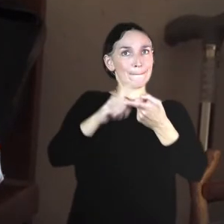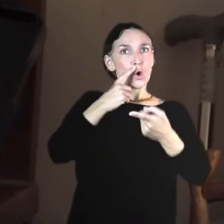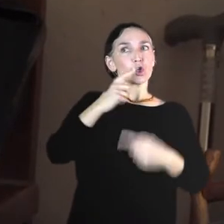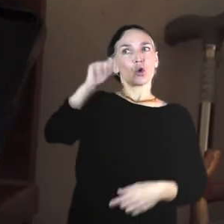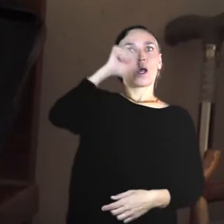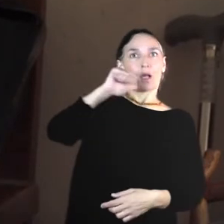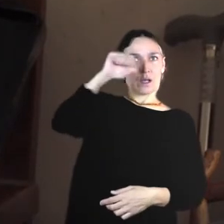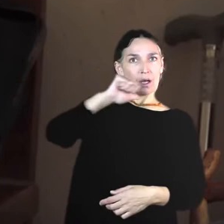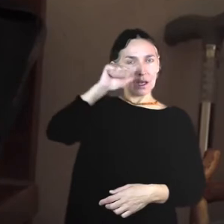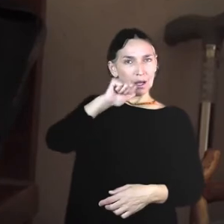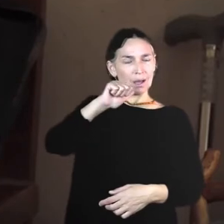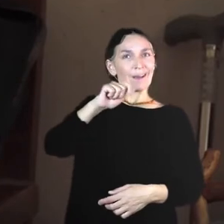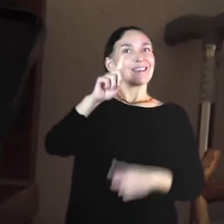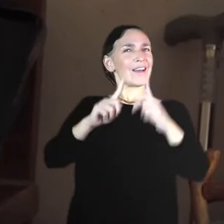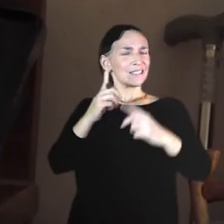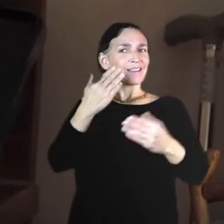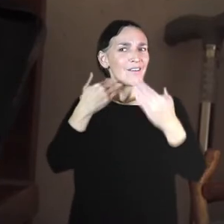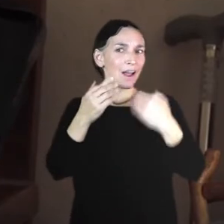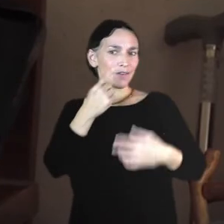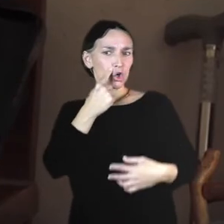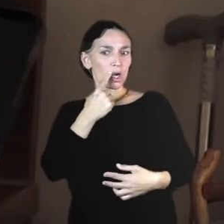Y cuando usted hablaba con el y era un modelo,